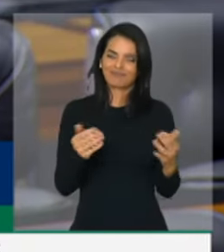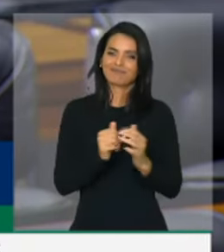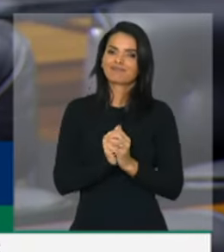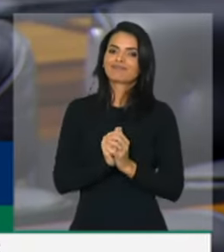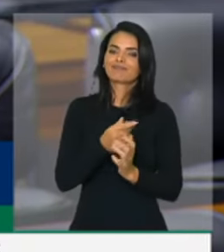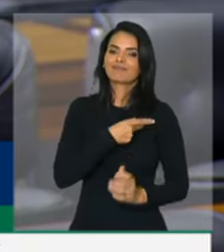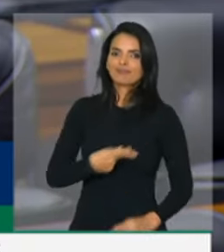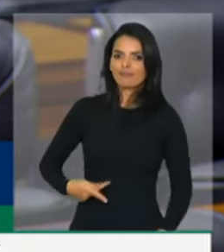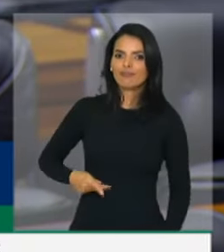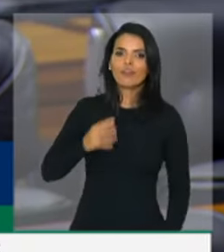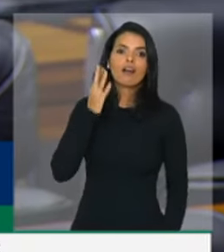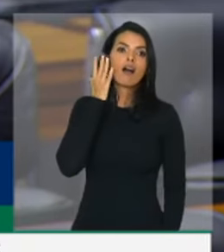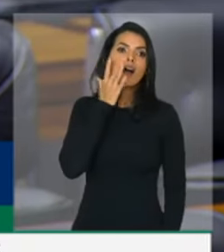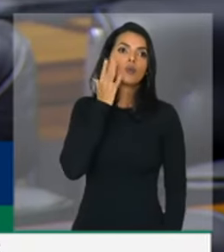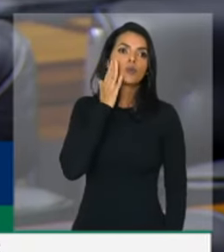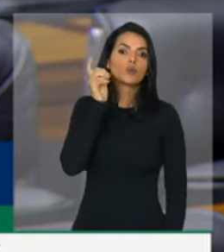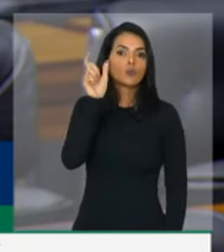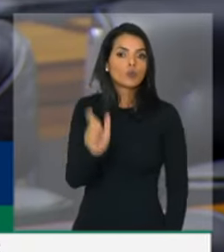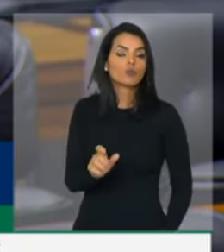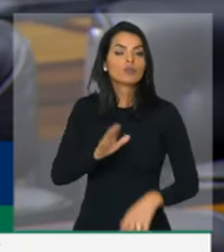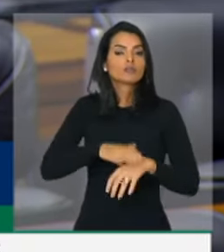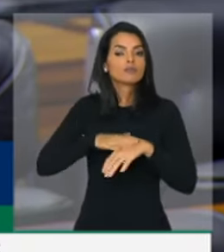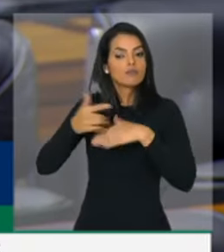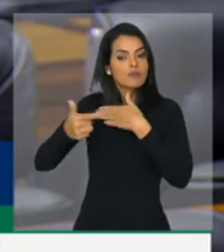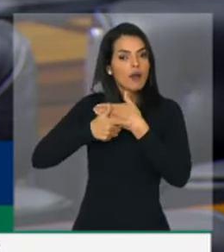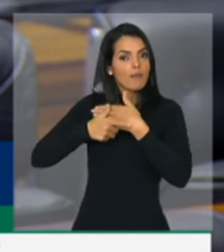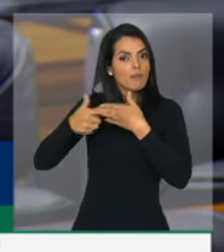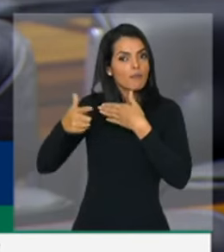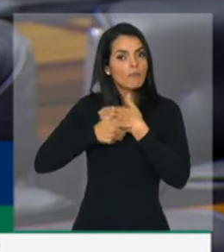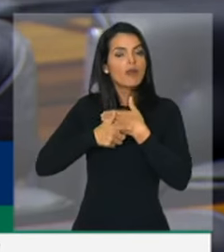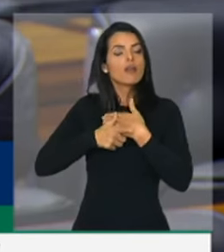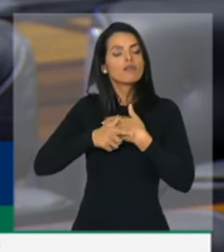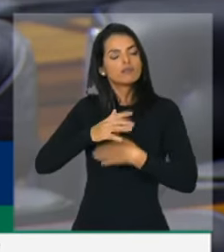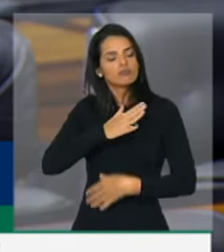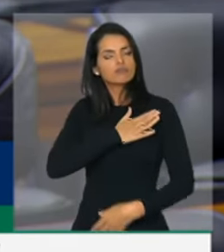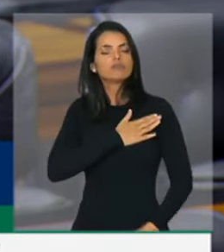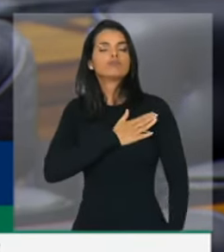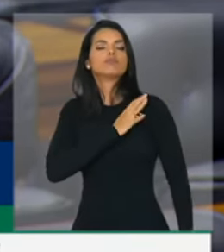PANDEMIA, 3 MIL LEITOS DES DESHABILITADOS PELO GOVERNO FEDERAL. PRESIDENTE ARTHUR O SENHOR FAZ PAPEL REPUBLICANO E